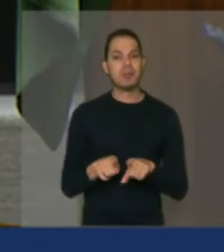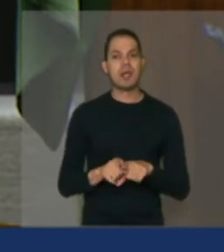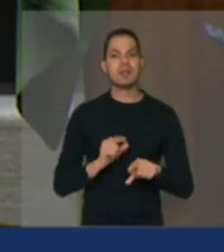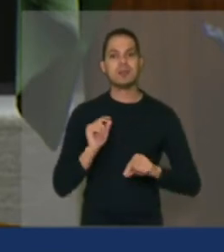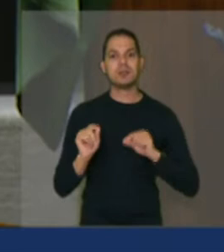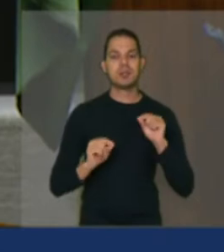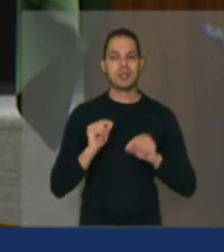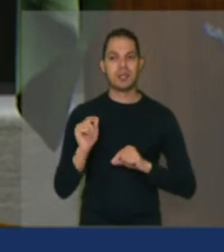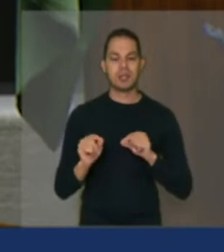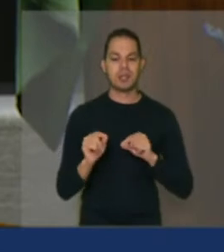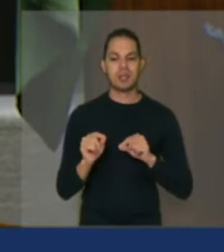ATAQUE ÀS INSTITUIÇÕES DO ESTADO BRASILEIRO BRASILEIRO,